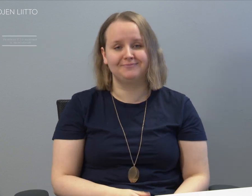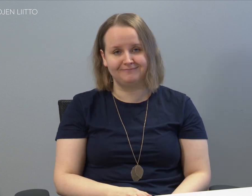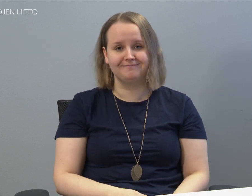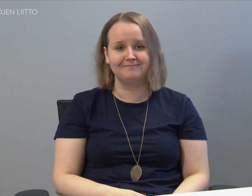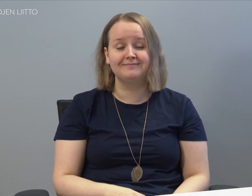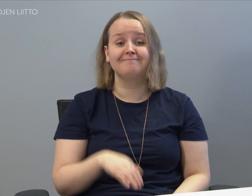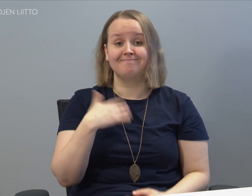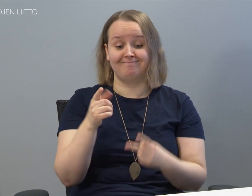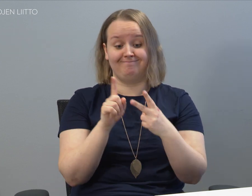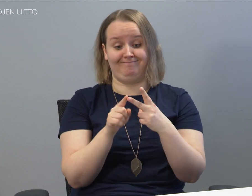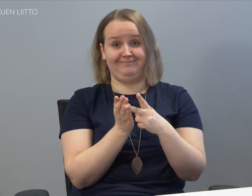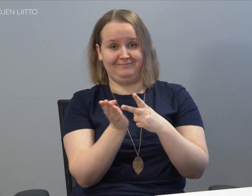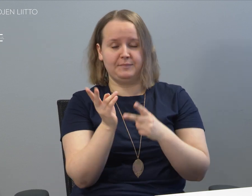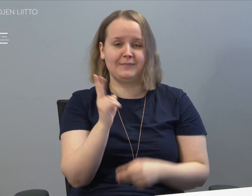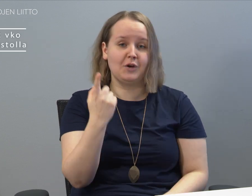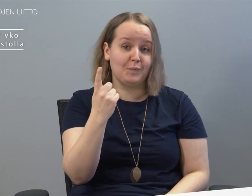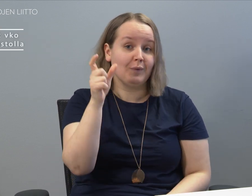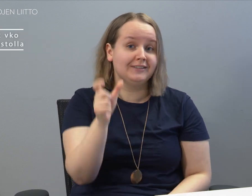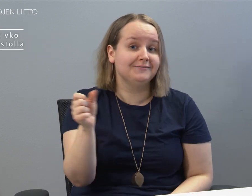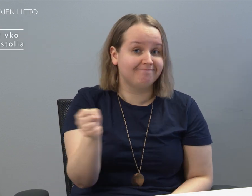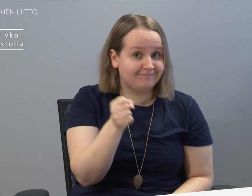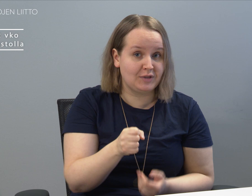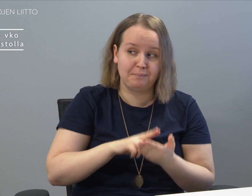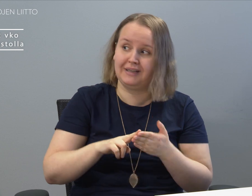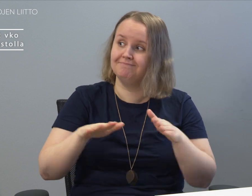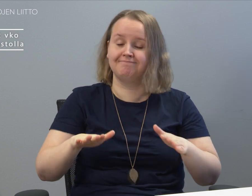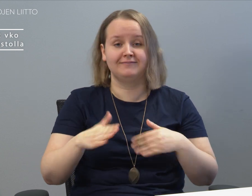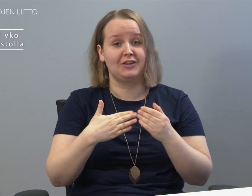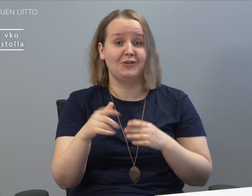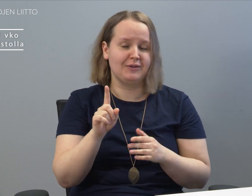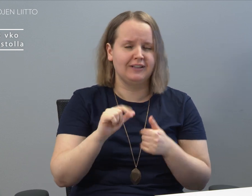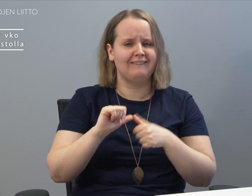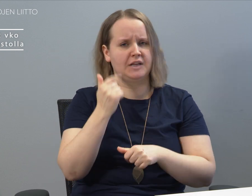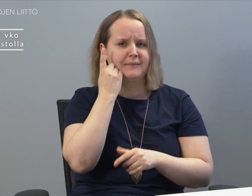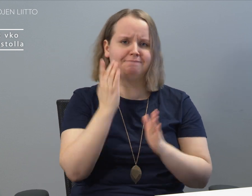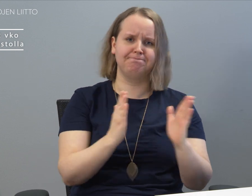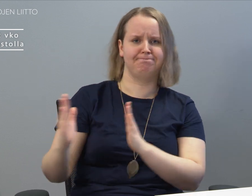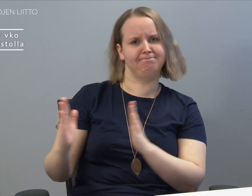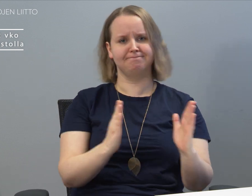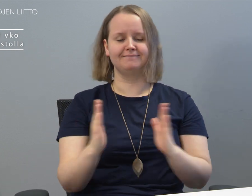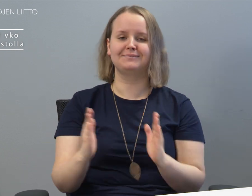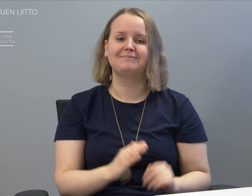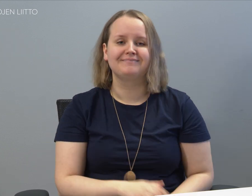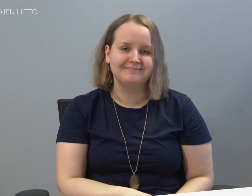Yksi työntekijä tulee kahden viikon ajaksi keskustoimistollemme töihin. Ajankohta on sovittavissa.